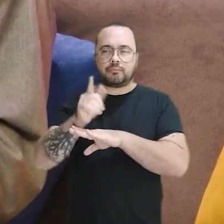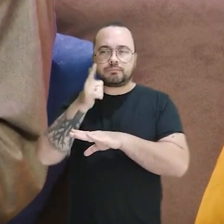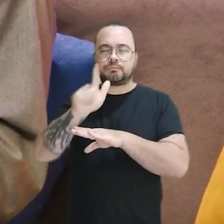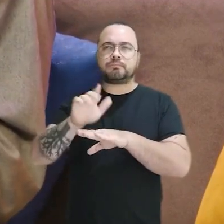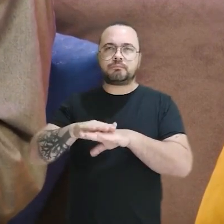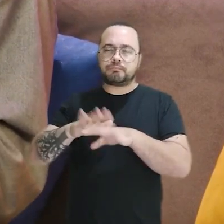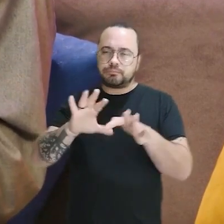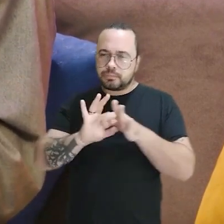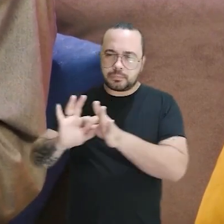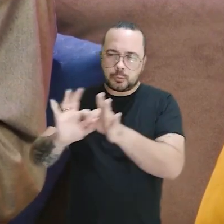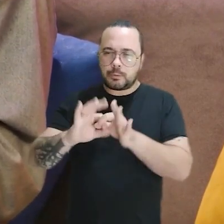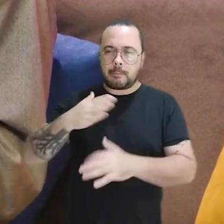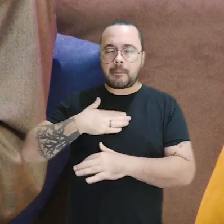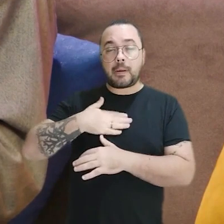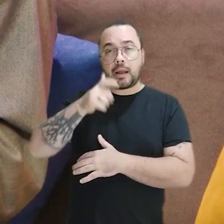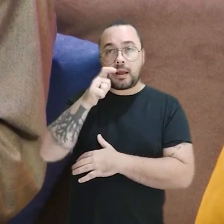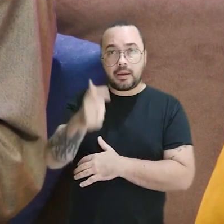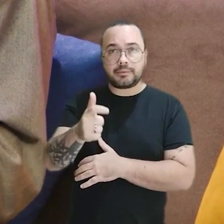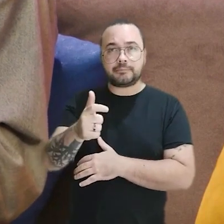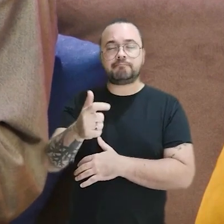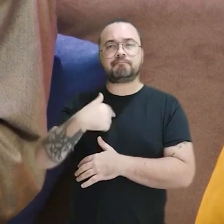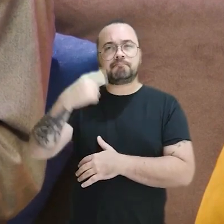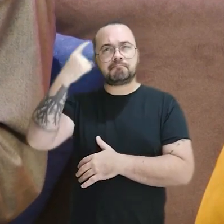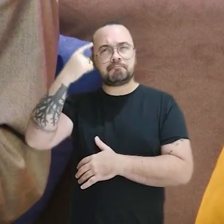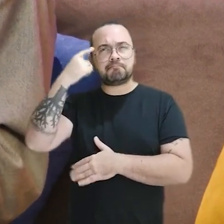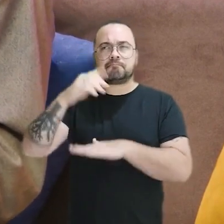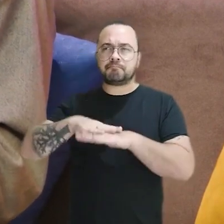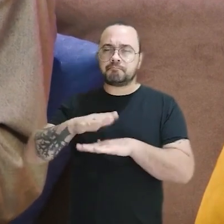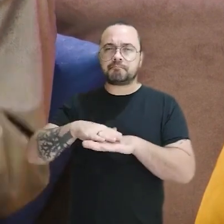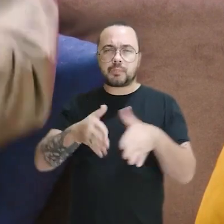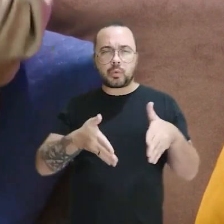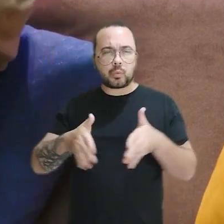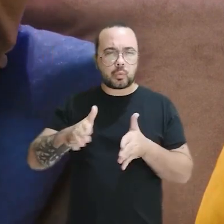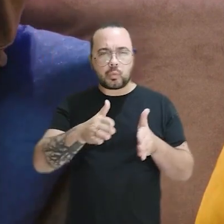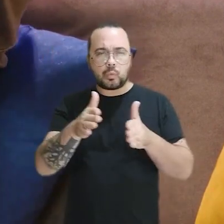Todos os meus interesses, sabe? Eu consigo me imaginar fazendo uma trilha, pegando referência,